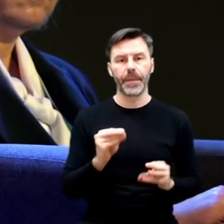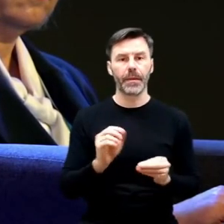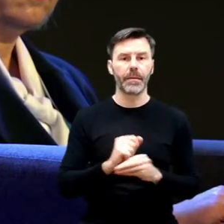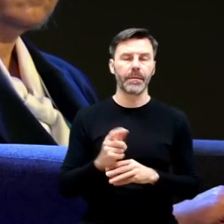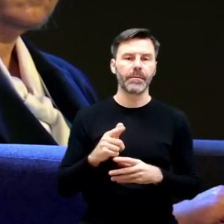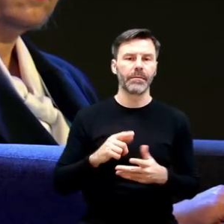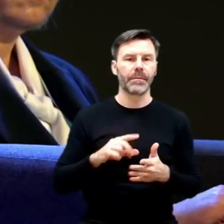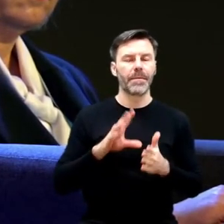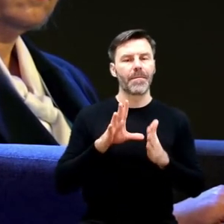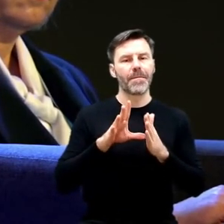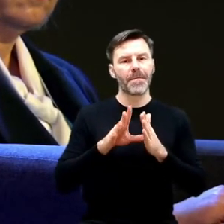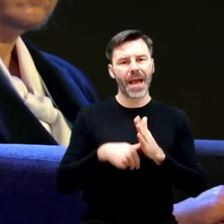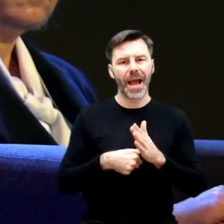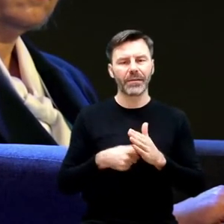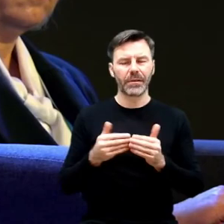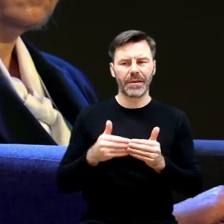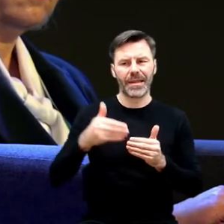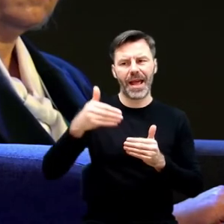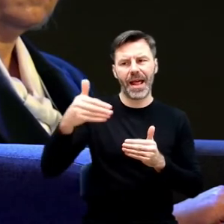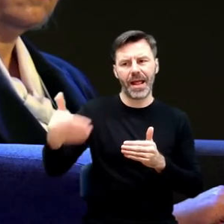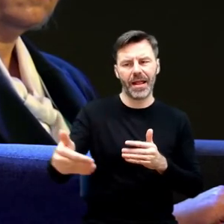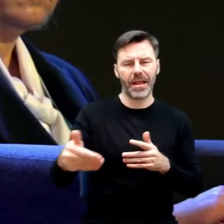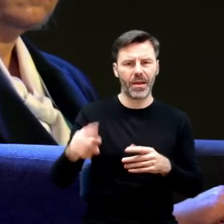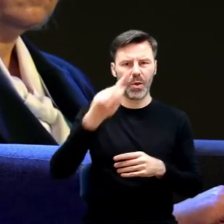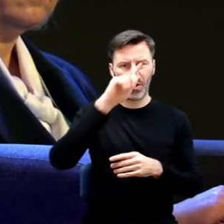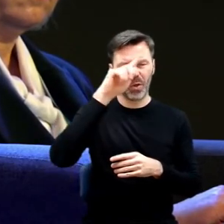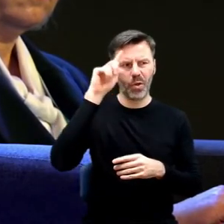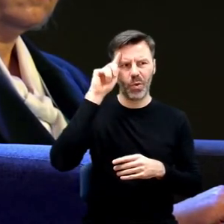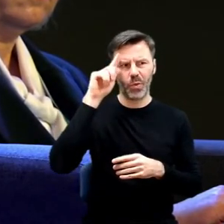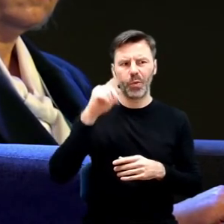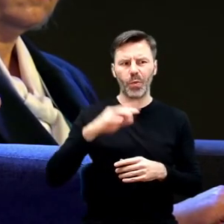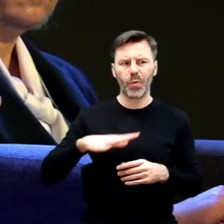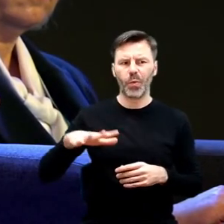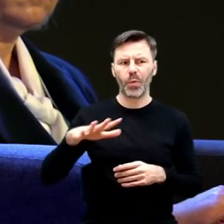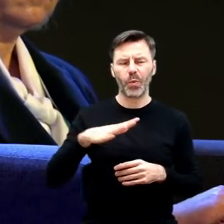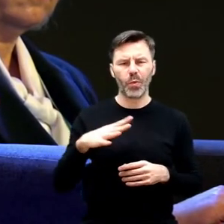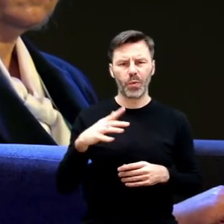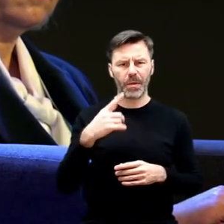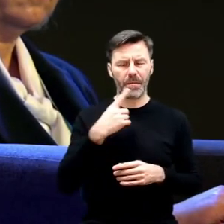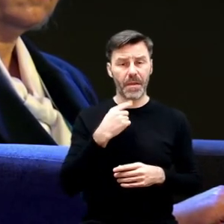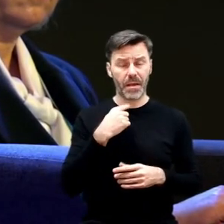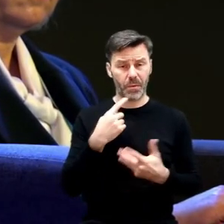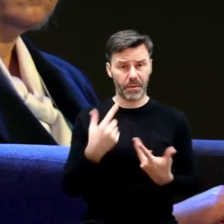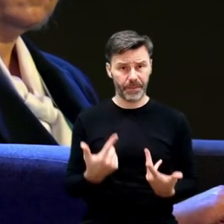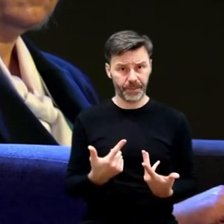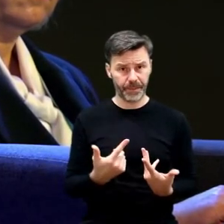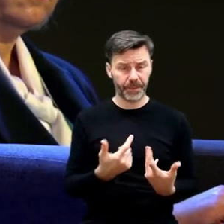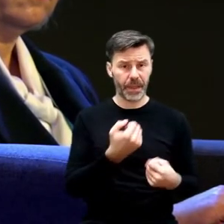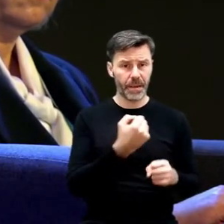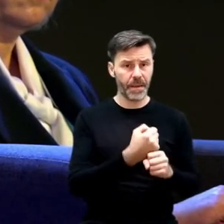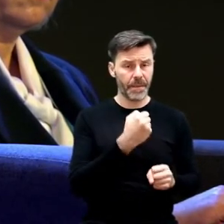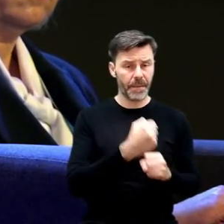jest mało mieszkańców, popyt siły roboczej też jest w pewien sposób ograniczony,